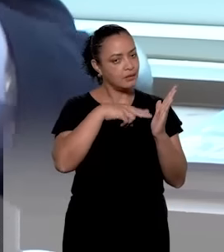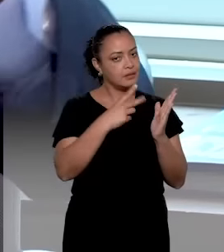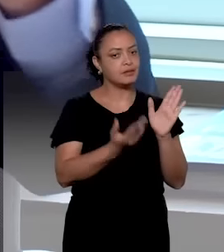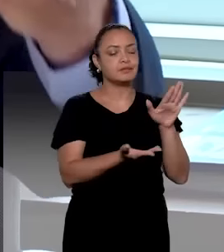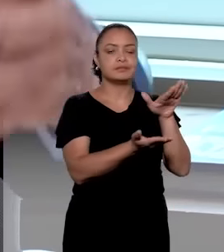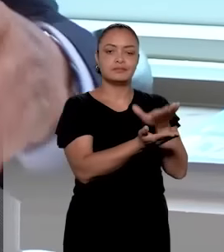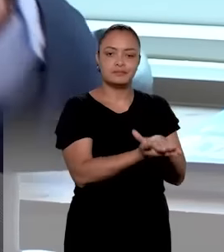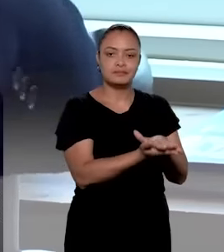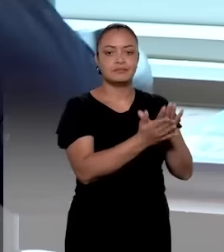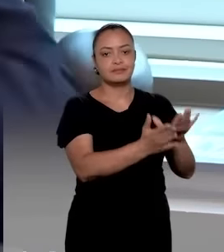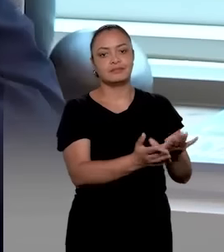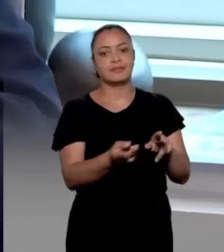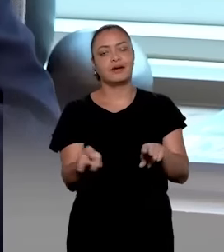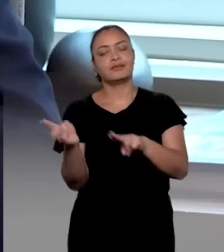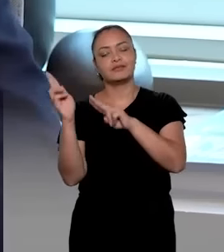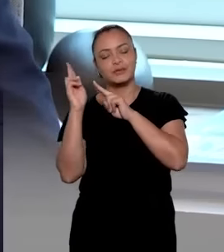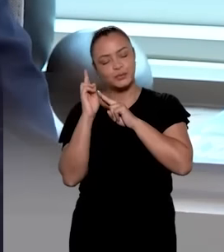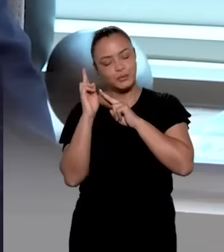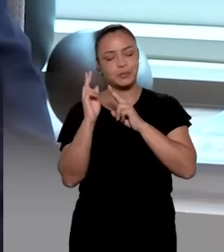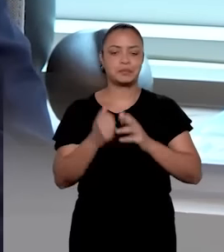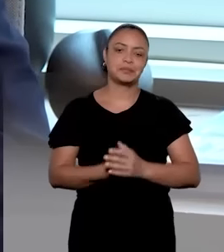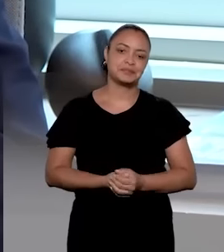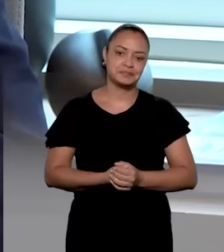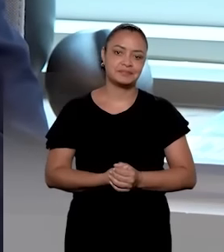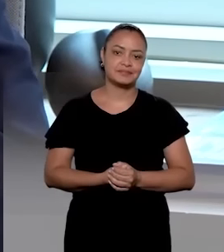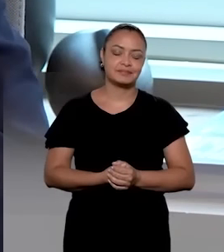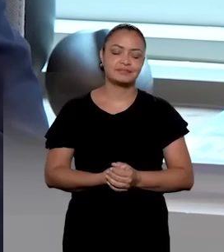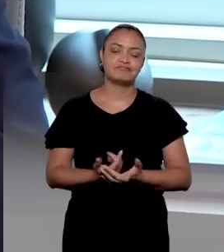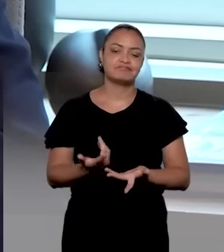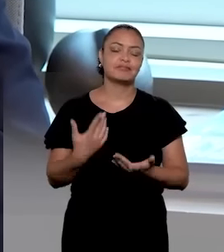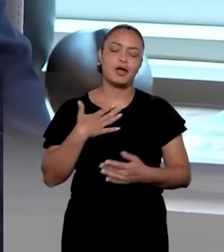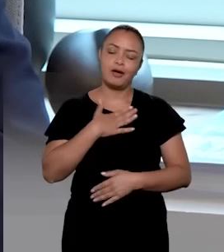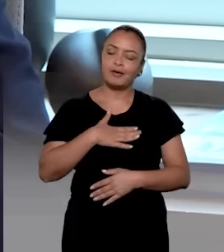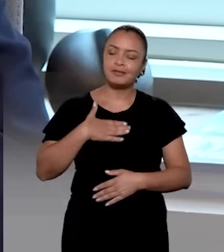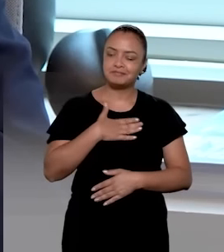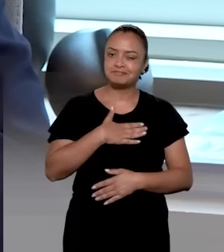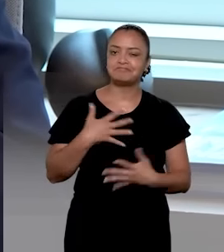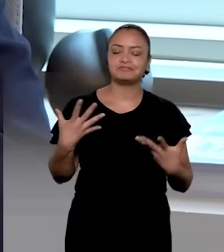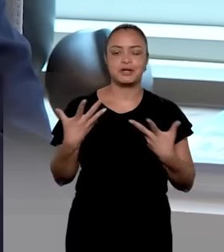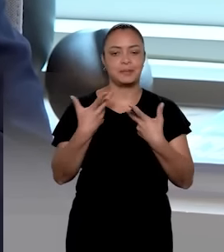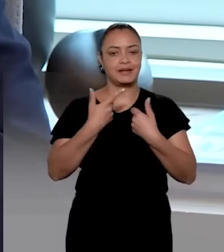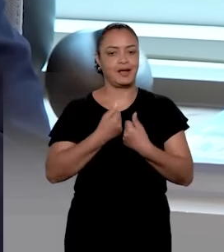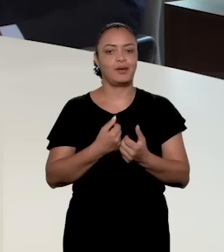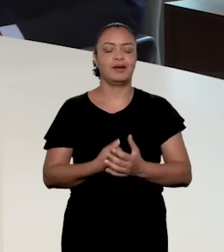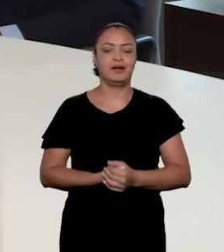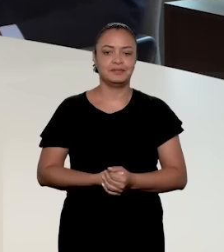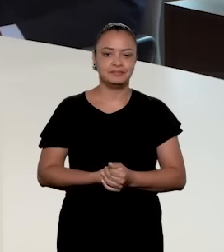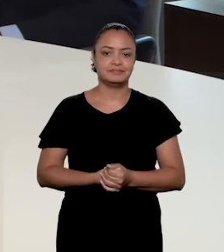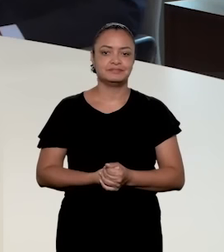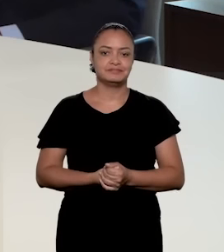fico feliz e vou me entregar ao abraço de Morfeu. Mas é uma coisa espetacular, o Guimarães Rosa...